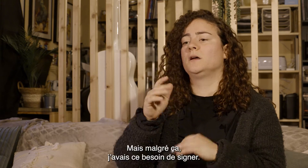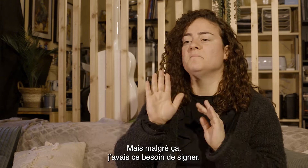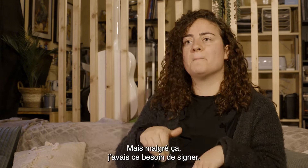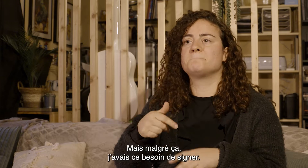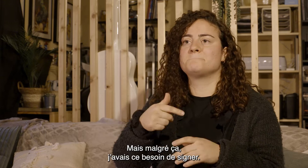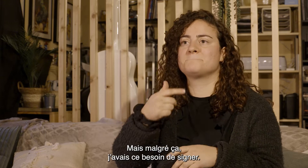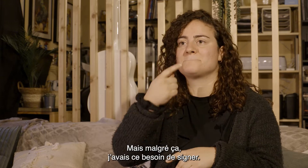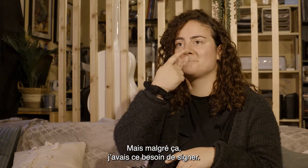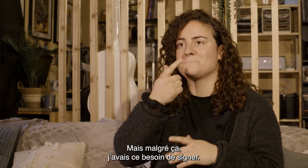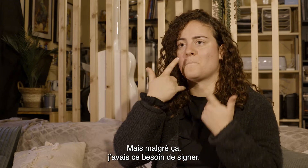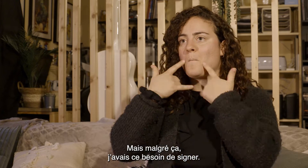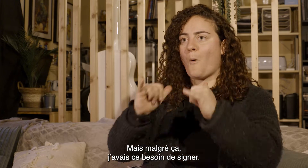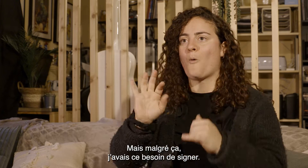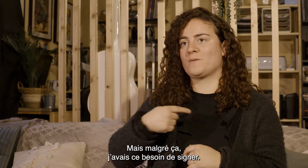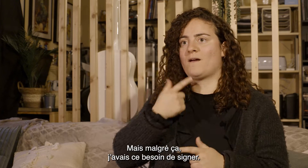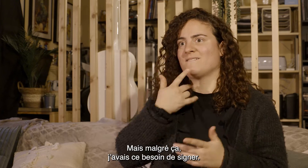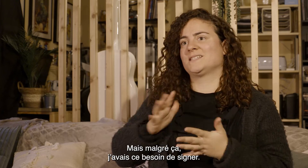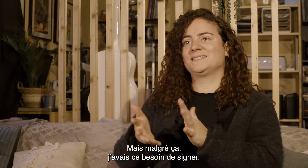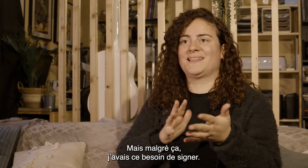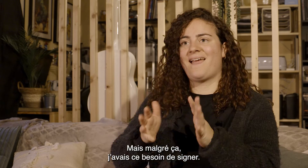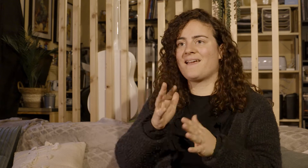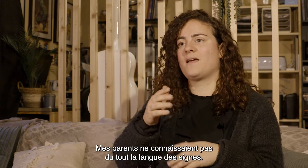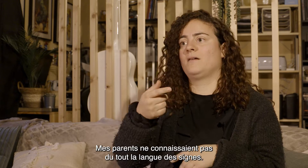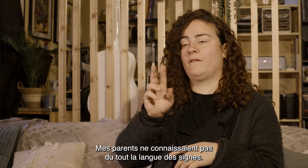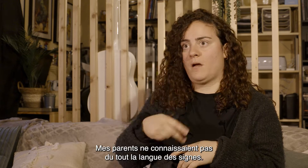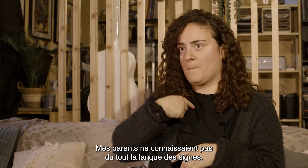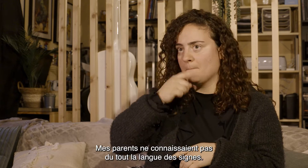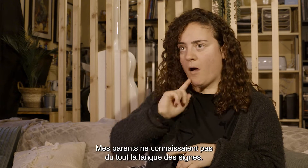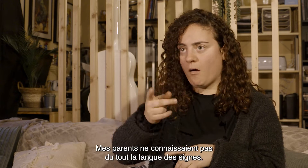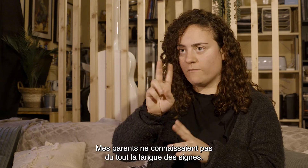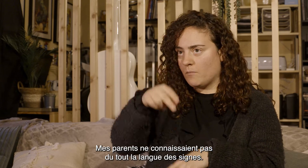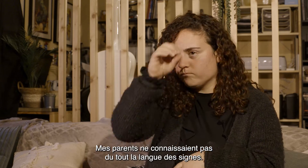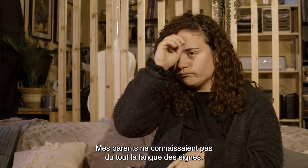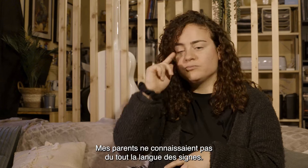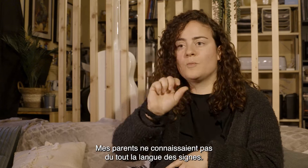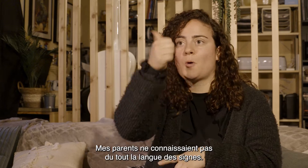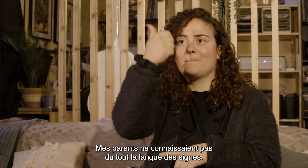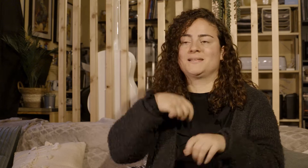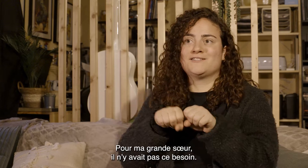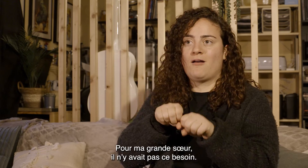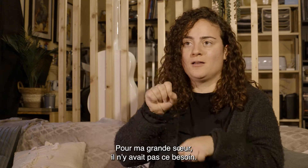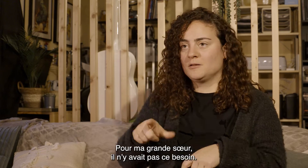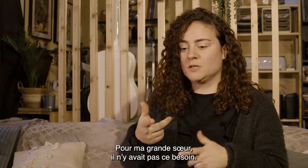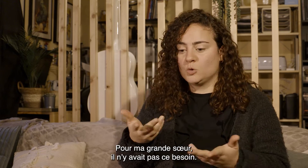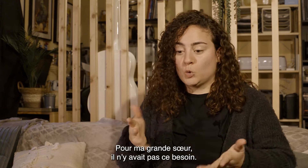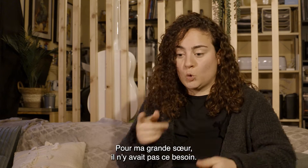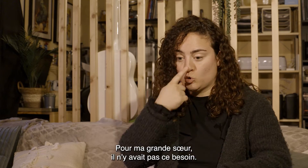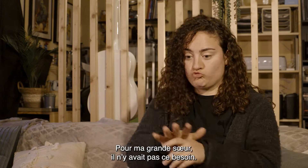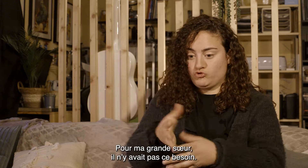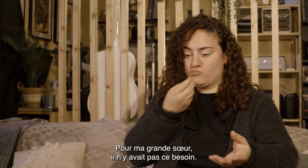Mais malgré ça, j’avais ce besoin de signer. Mes parents ne connaissaient pas du tout la langue des signes. Pour ma grande sœur, il n’y avait pas ce besoin.